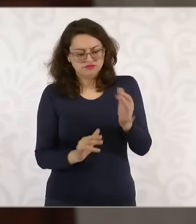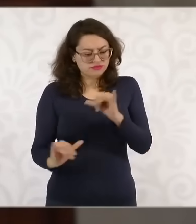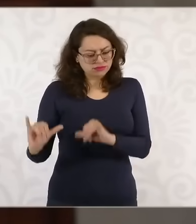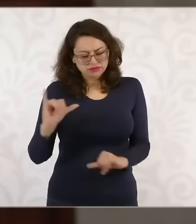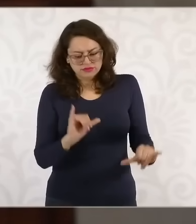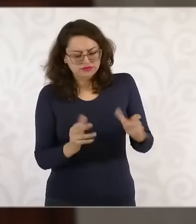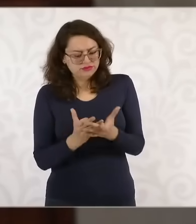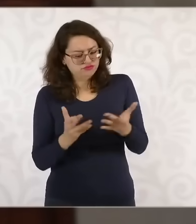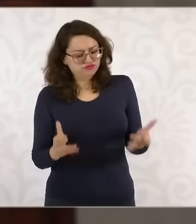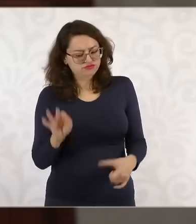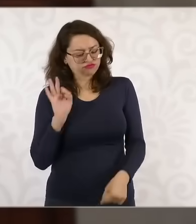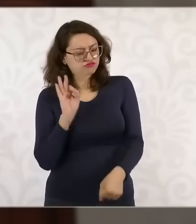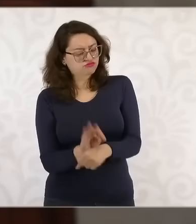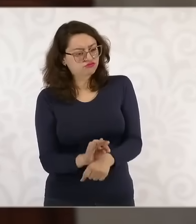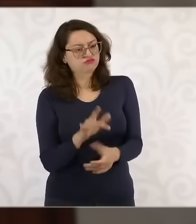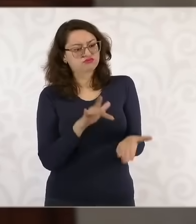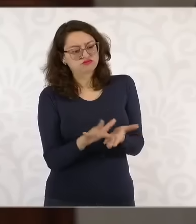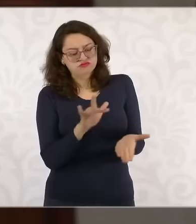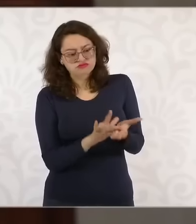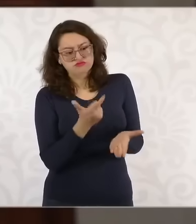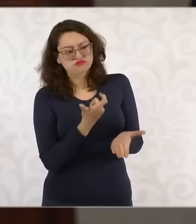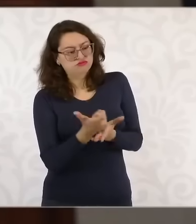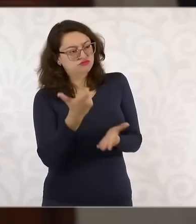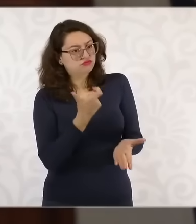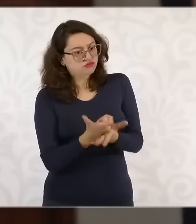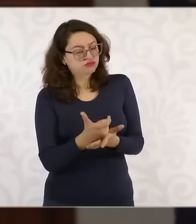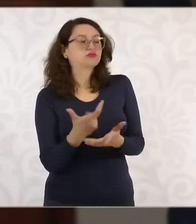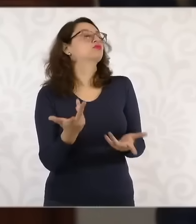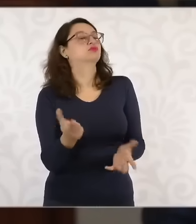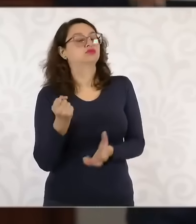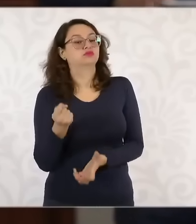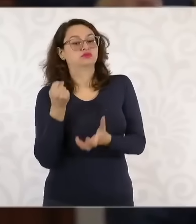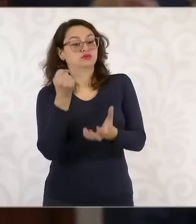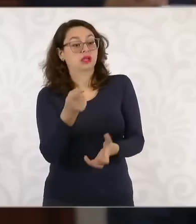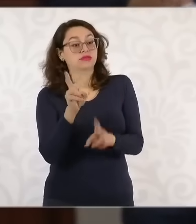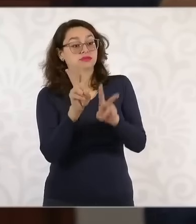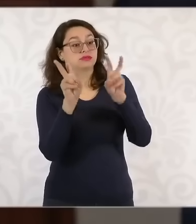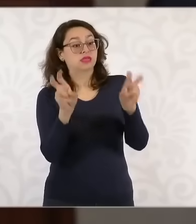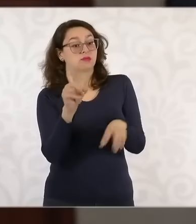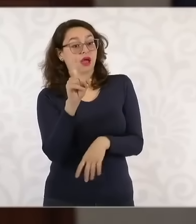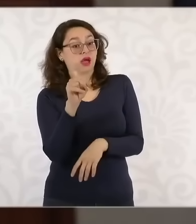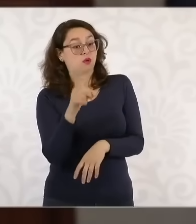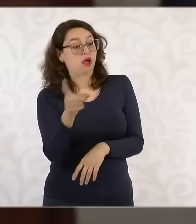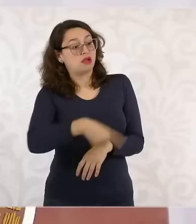cómo se verán beneficiados pues de las inversiones en el sector hídrico para producción de alimentos.